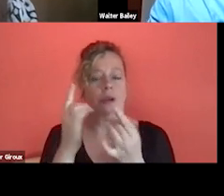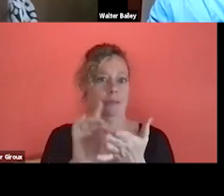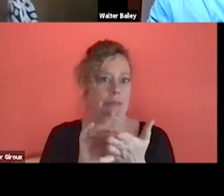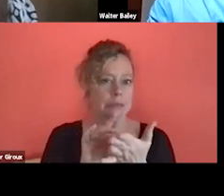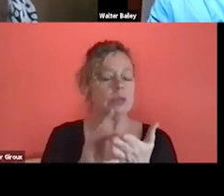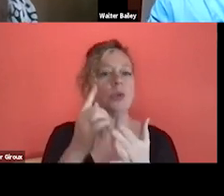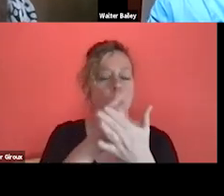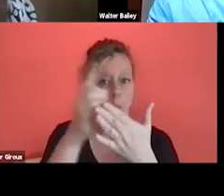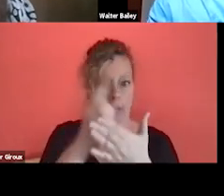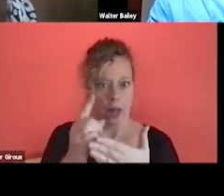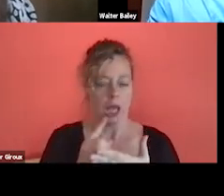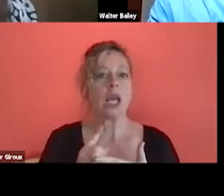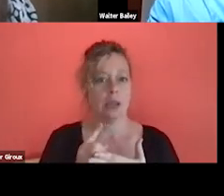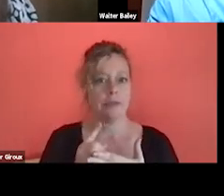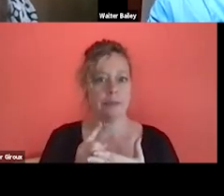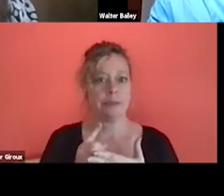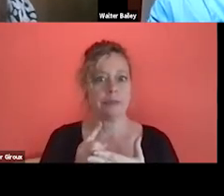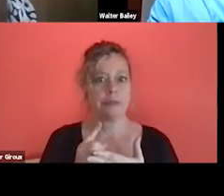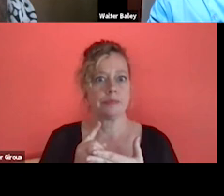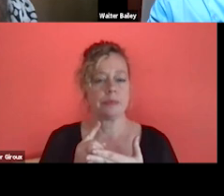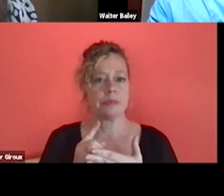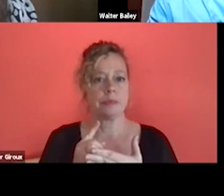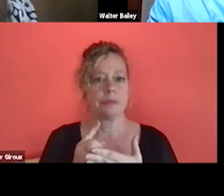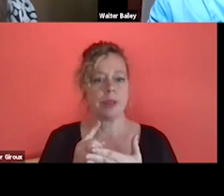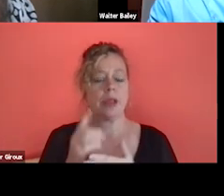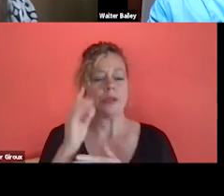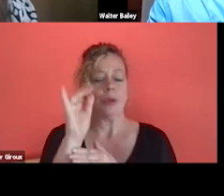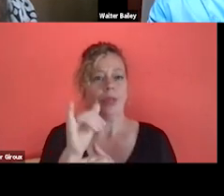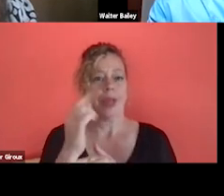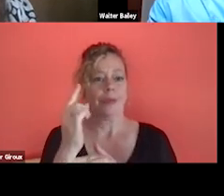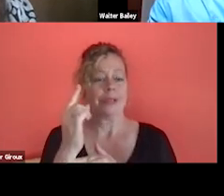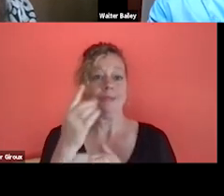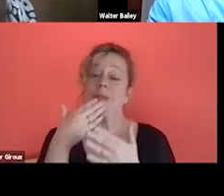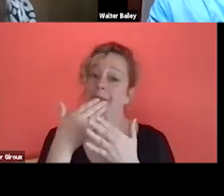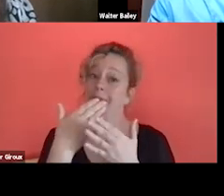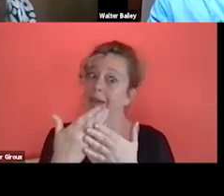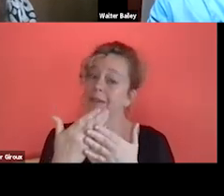Y eso fue realmente algo que gracias a Dios que tuvimos eso,